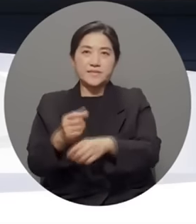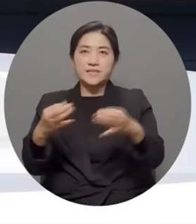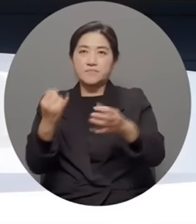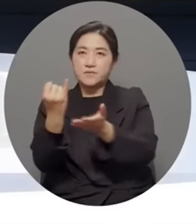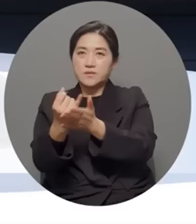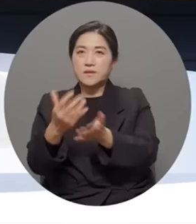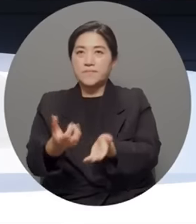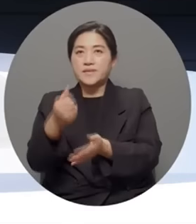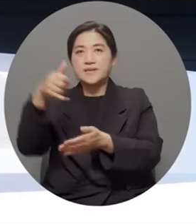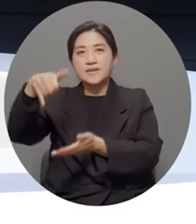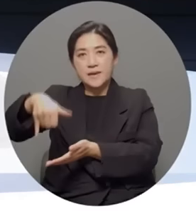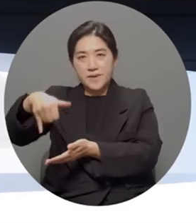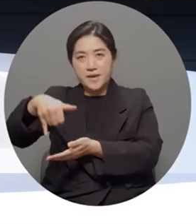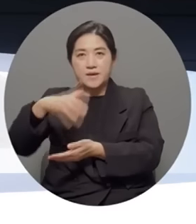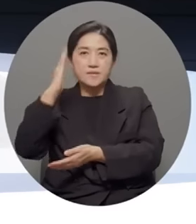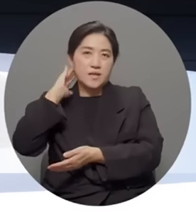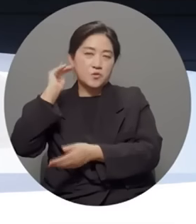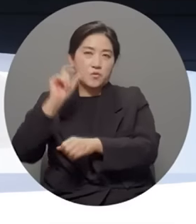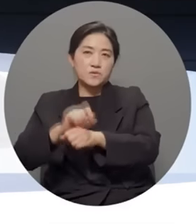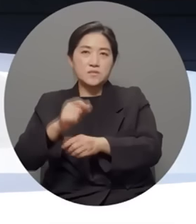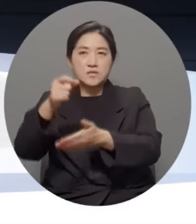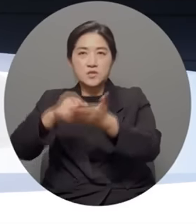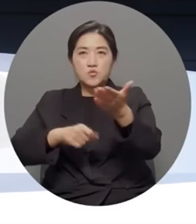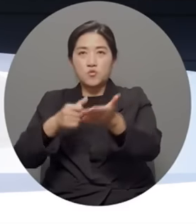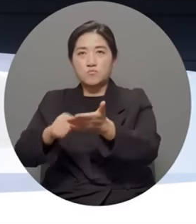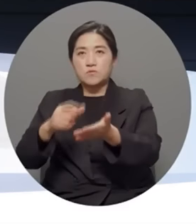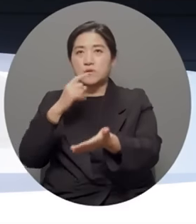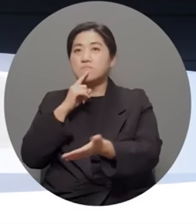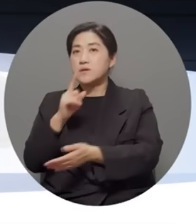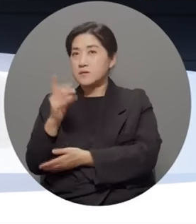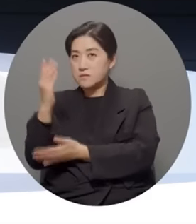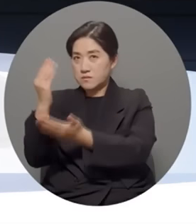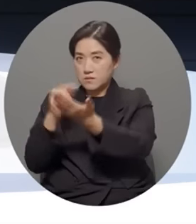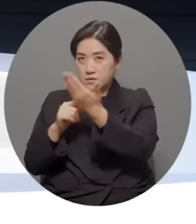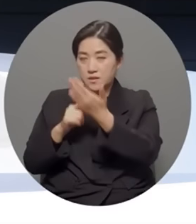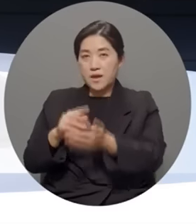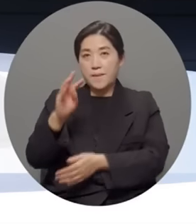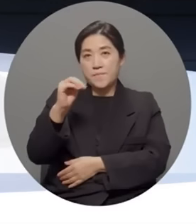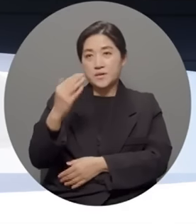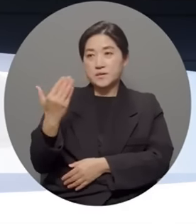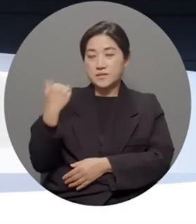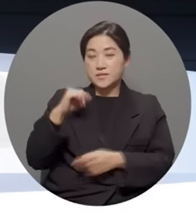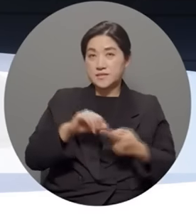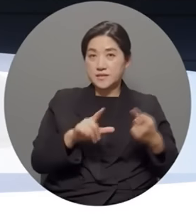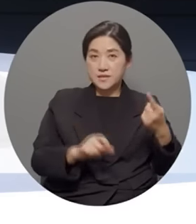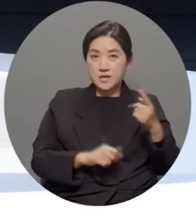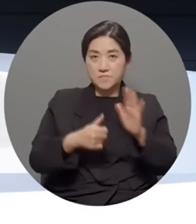대통령실은 김 여사가 받은 가방을 대통령실 기록물로 규정했는데요.